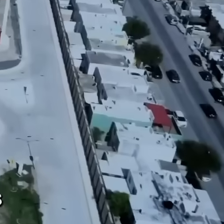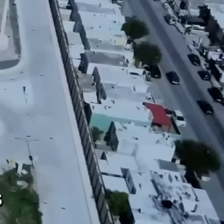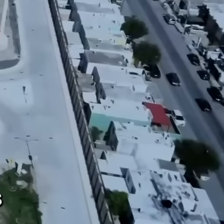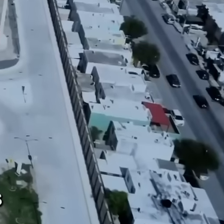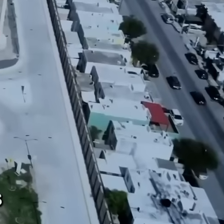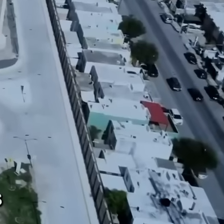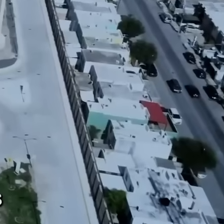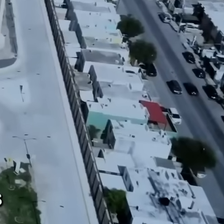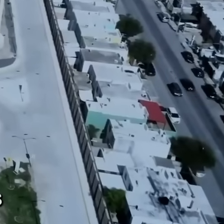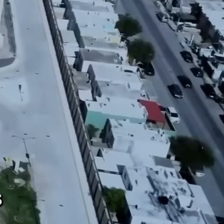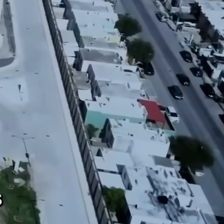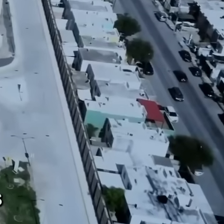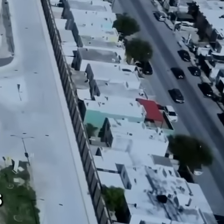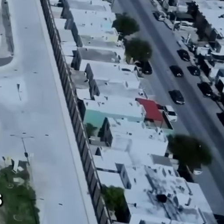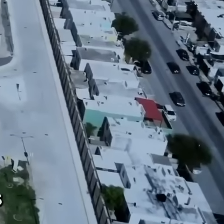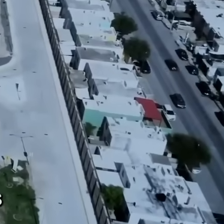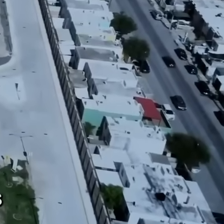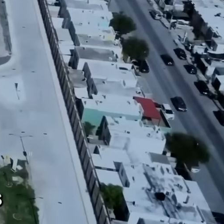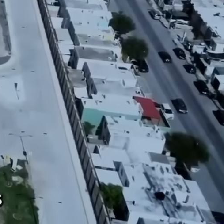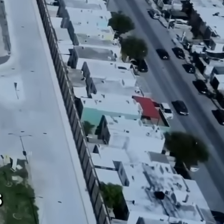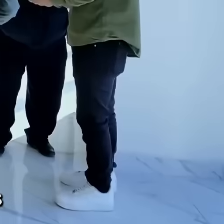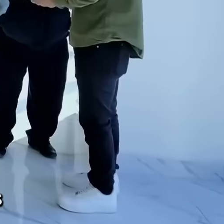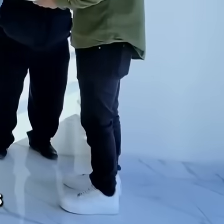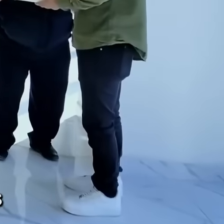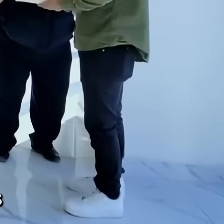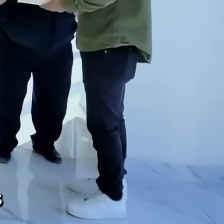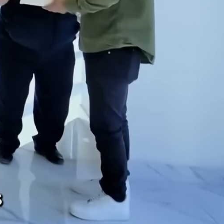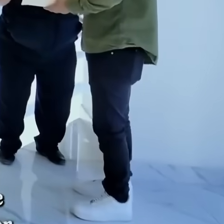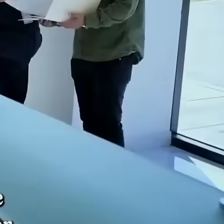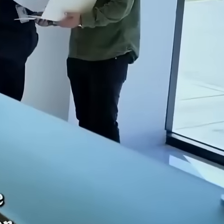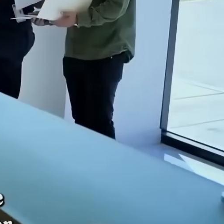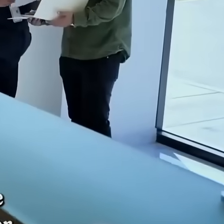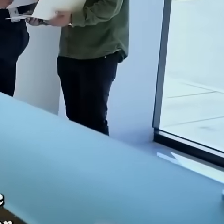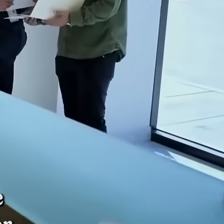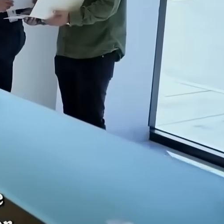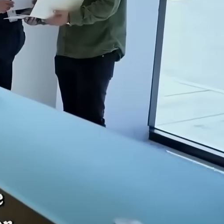Esta sede permitirá dirigir los servicios aduanes y de inspección, así como garantizar